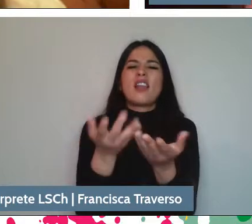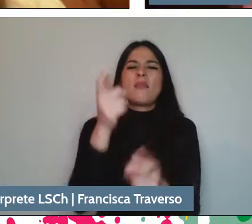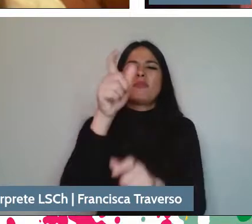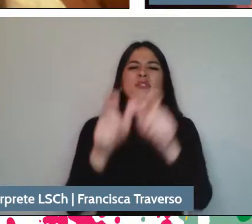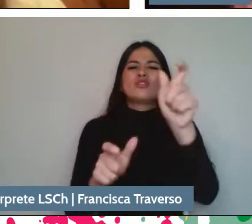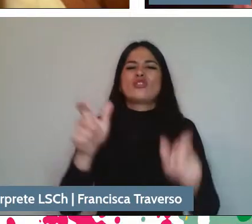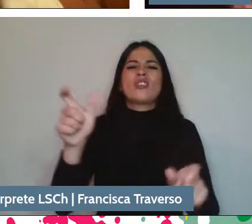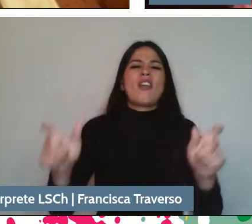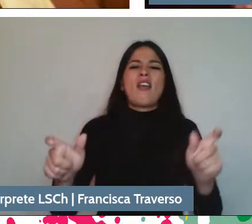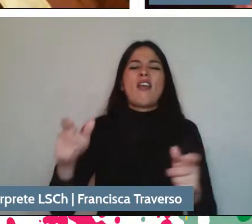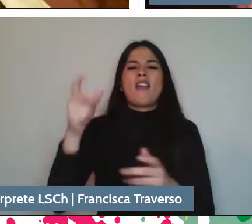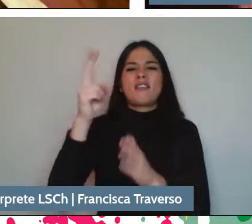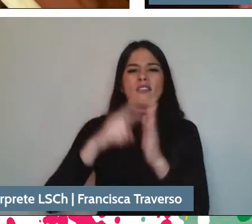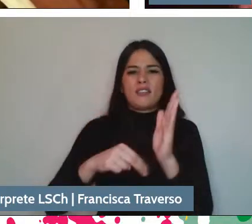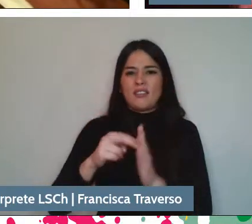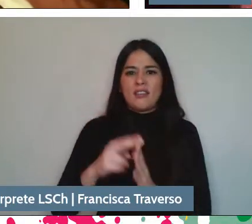Bueno, primero algo bien práctico,